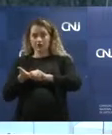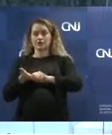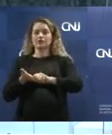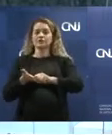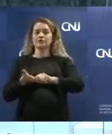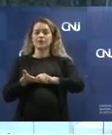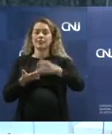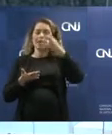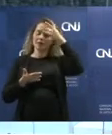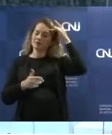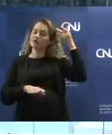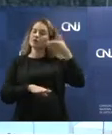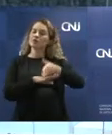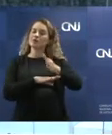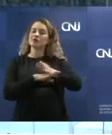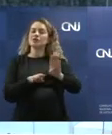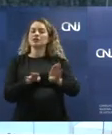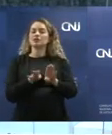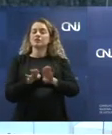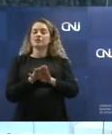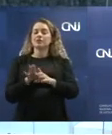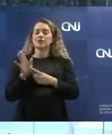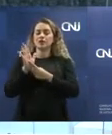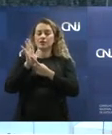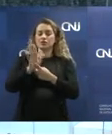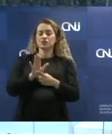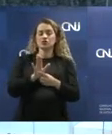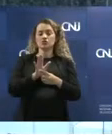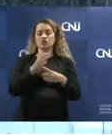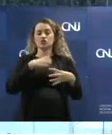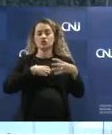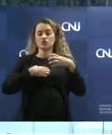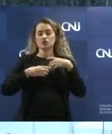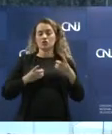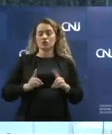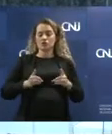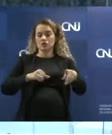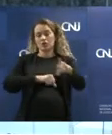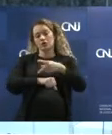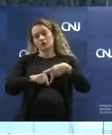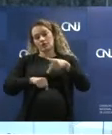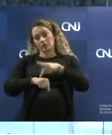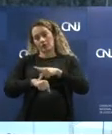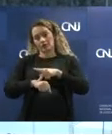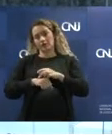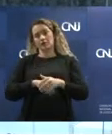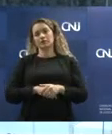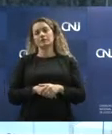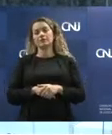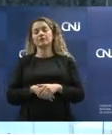a ser prestado de forma digital em nosso país. O serviço de reconhecimento de assinatura eletrônica